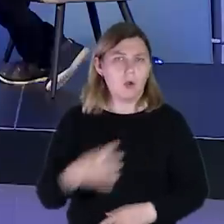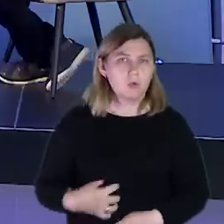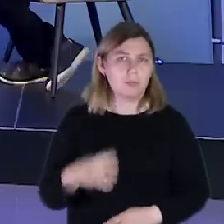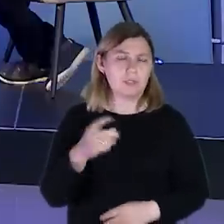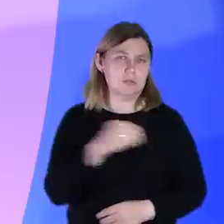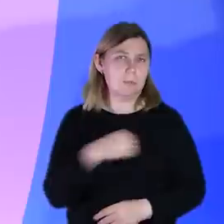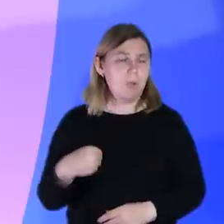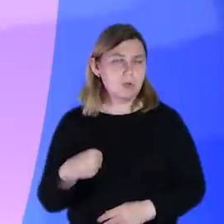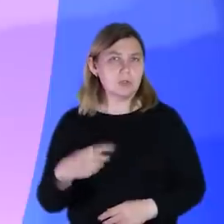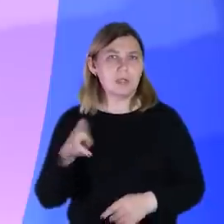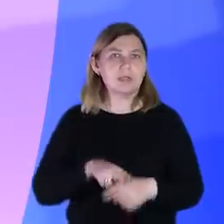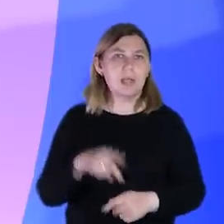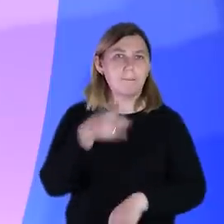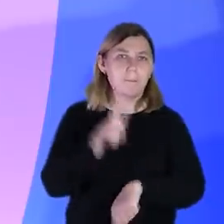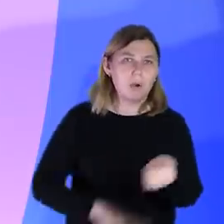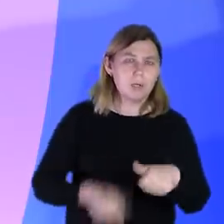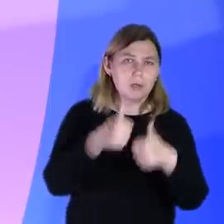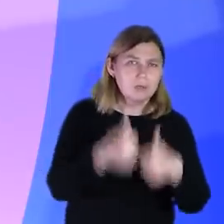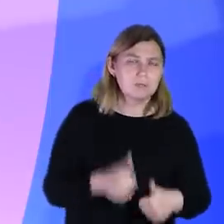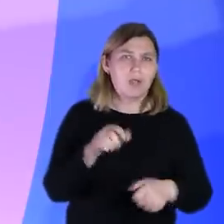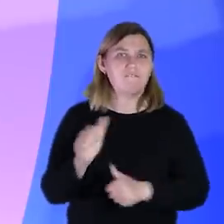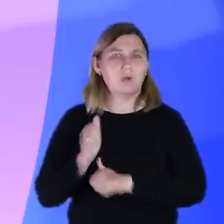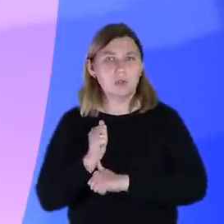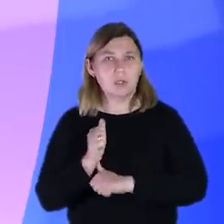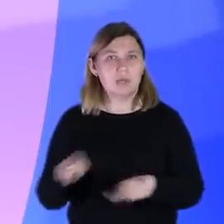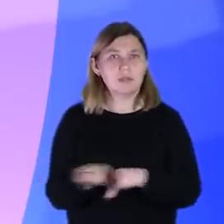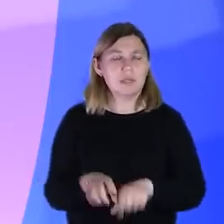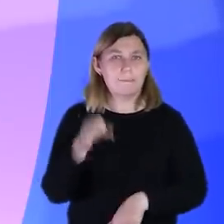gospodarzy, na posterunki policji, posterunki wojskowe, nawet na małe miasteczka,